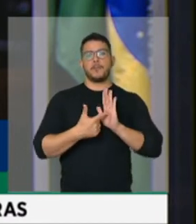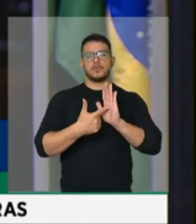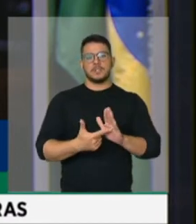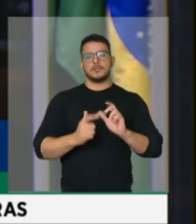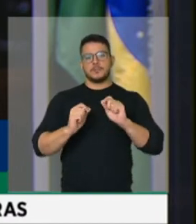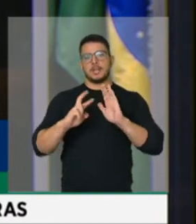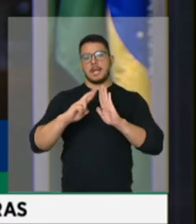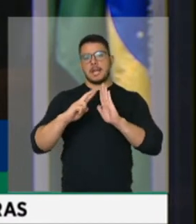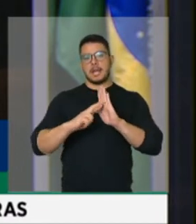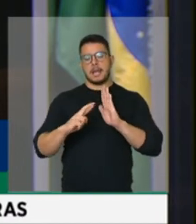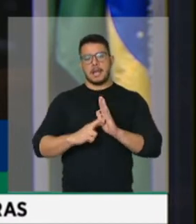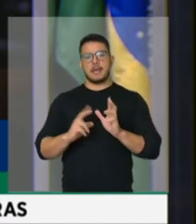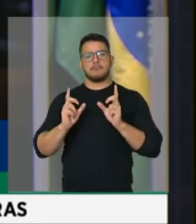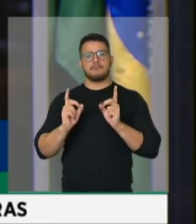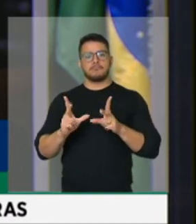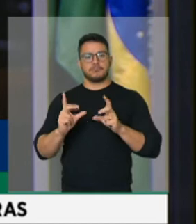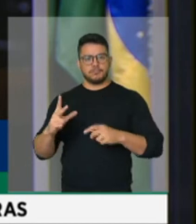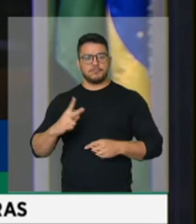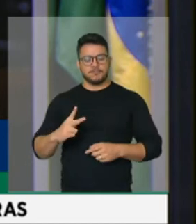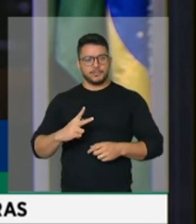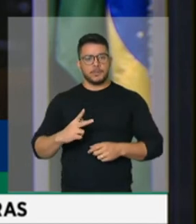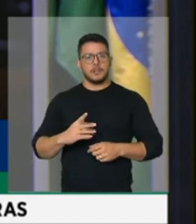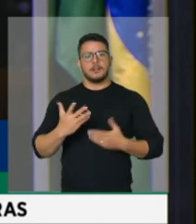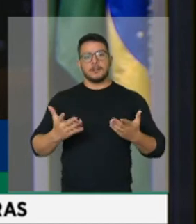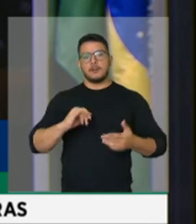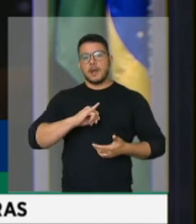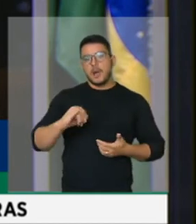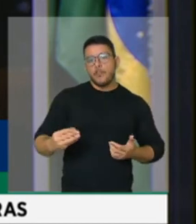CURTO HORIZONTE DE TEMPO DE TRABALHO SEM PERDER DE VISTA NECESSIDADE DE IMPLEMENTAR MELHORIAS IMPORTANTES AO